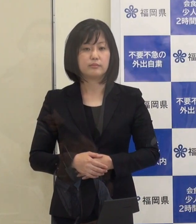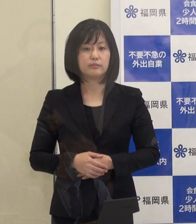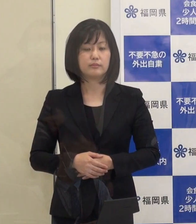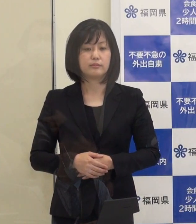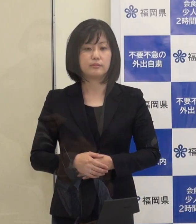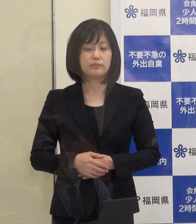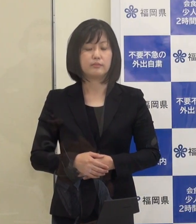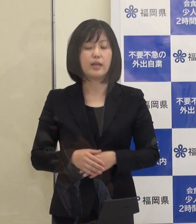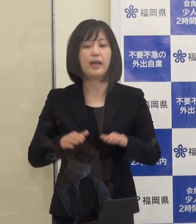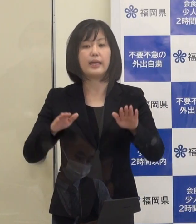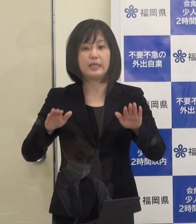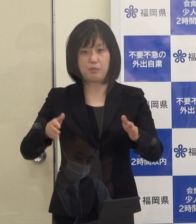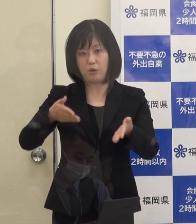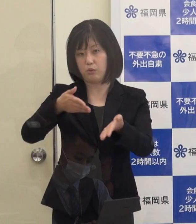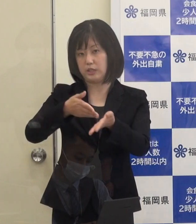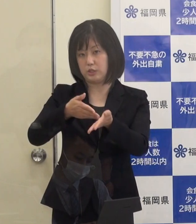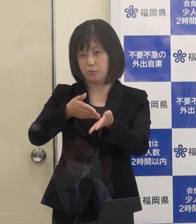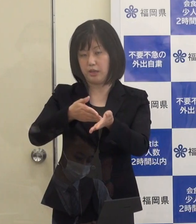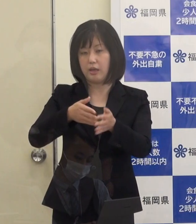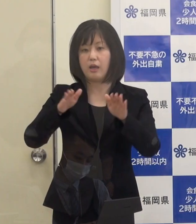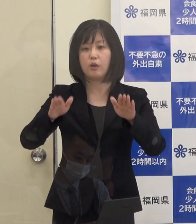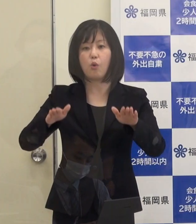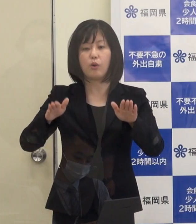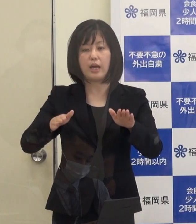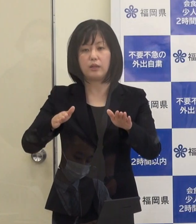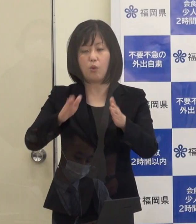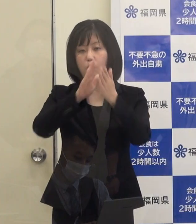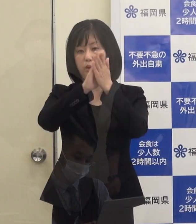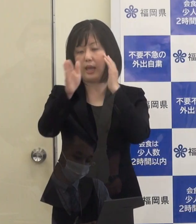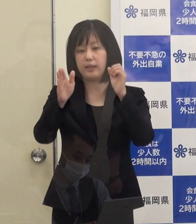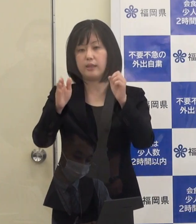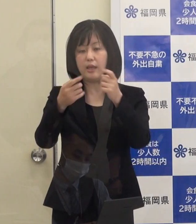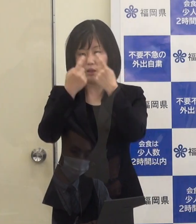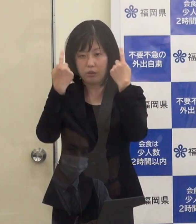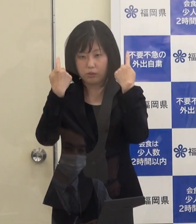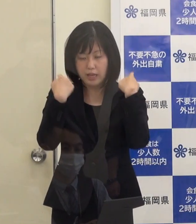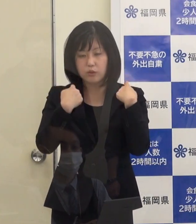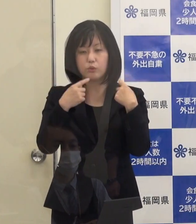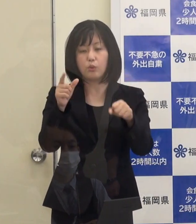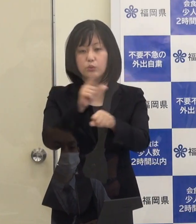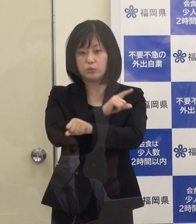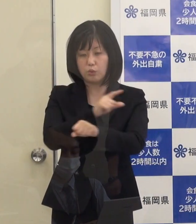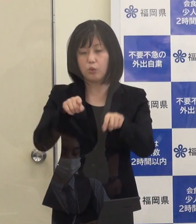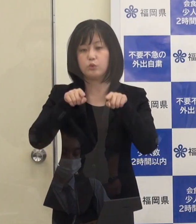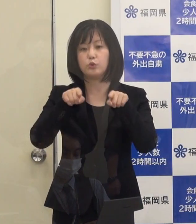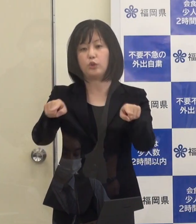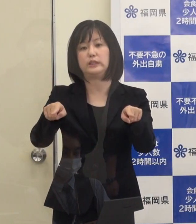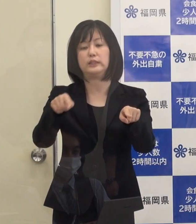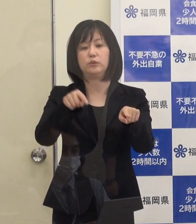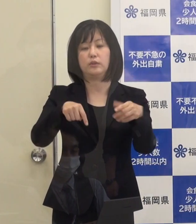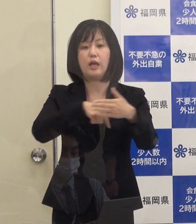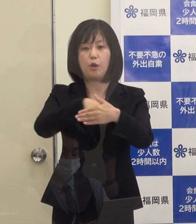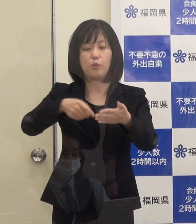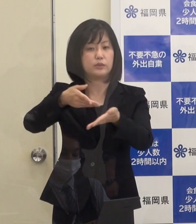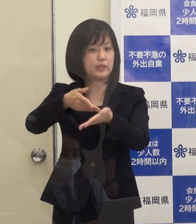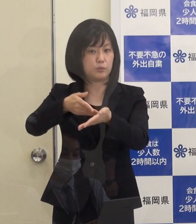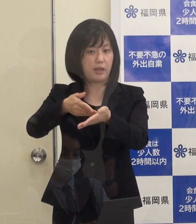今回の県単独の措置について説明を行いました